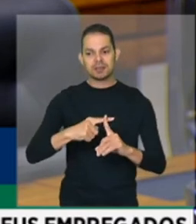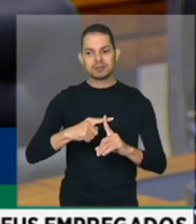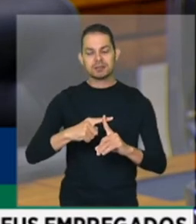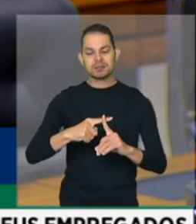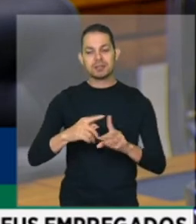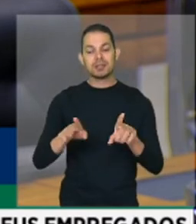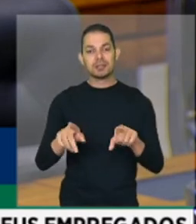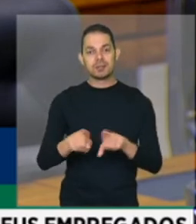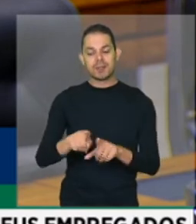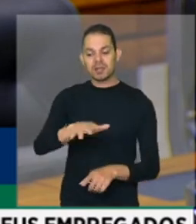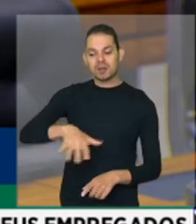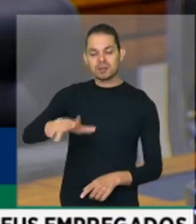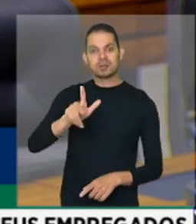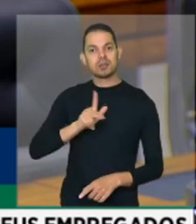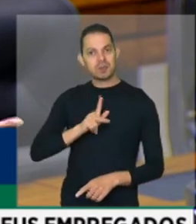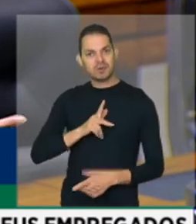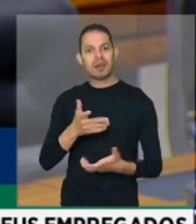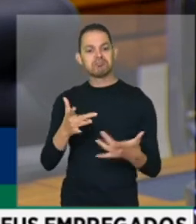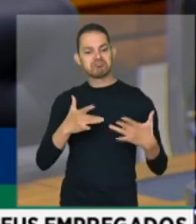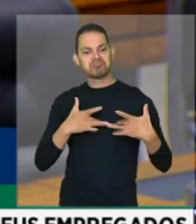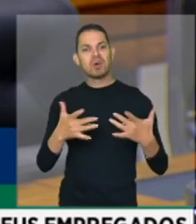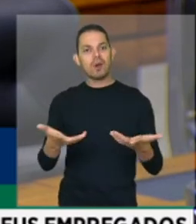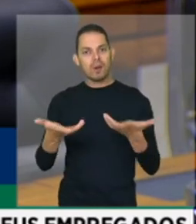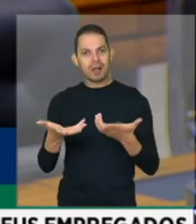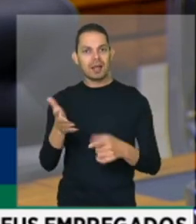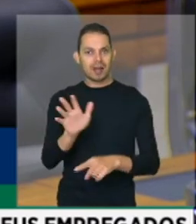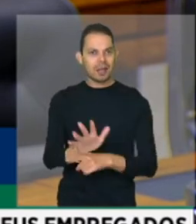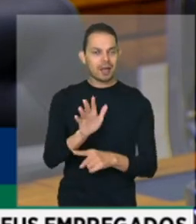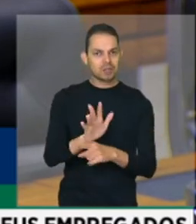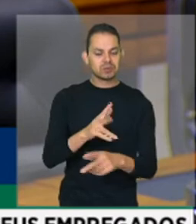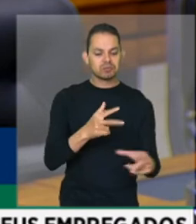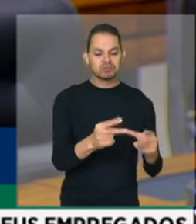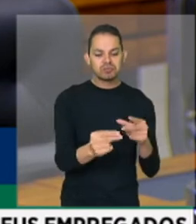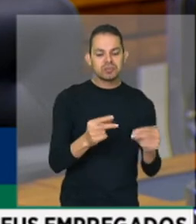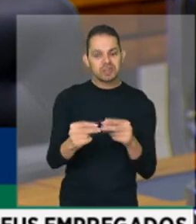SETOR PRIVADO SE APRESENTOU PARA AJUDAR NO PROCESSO DE